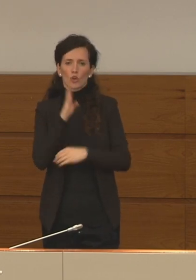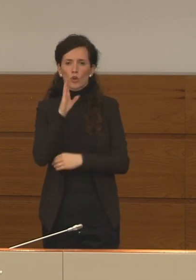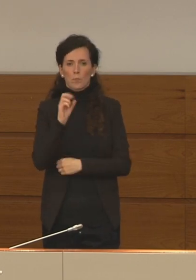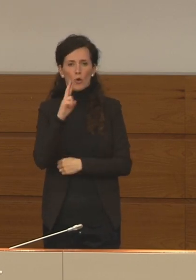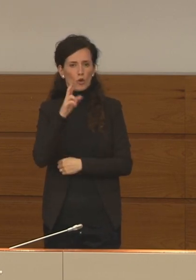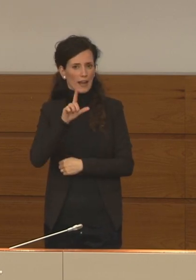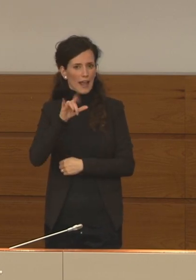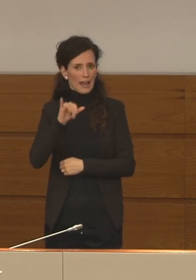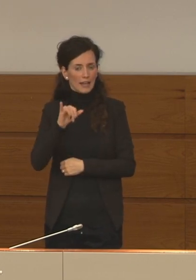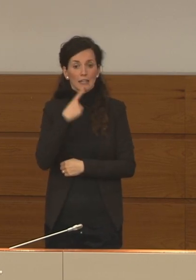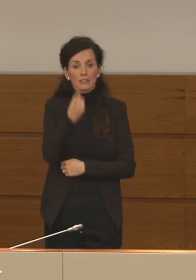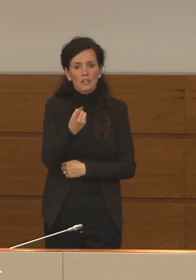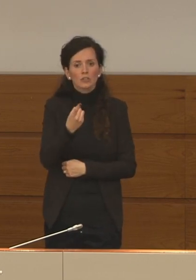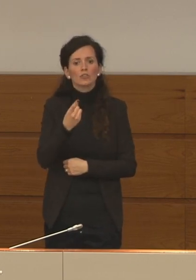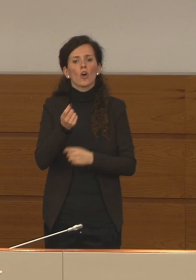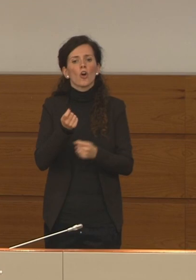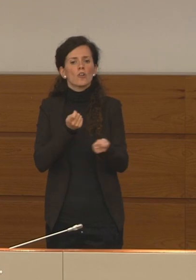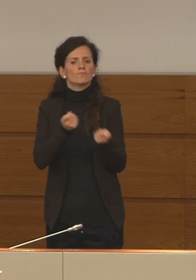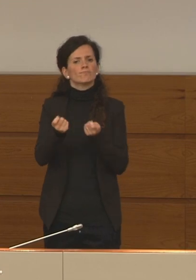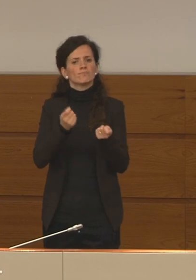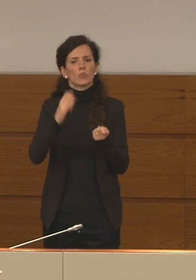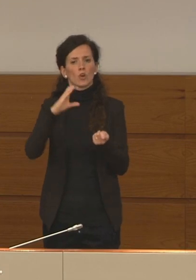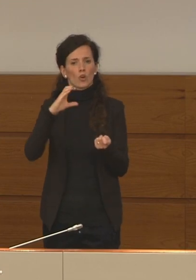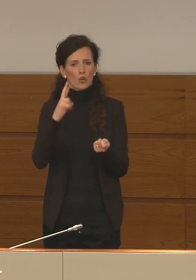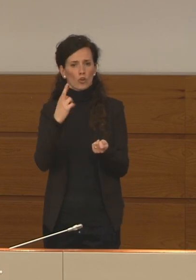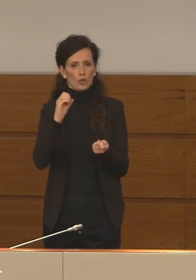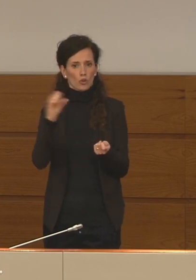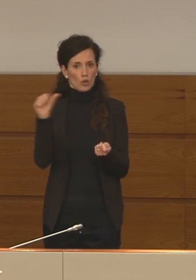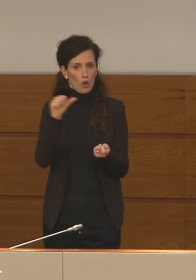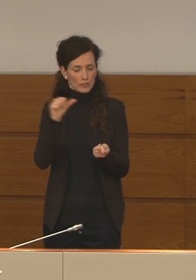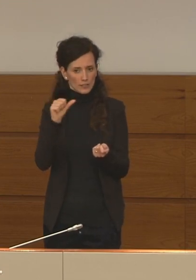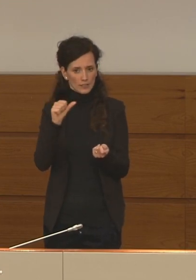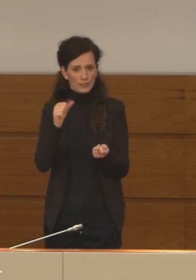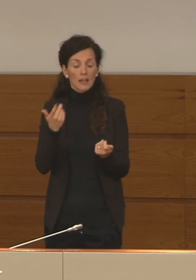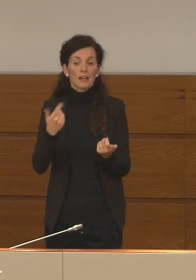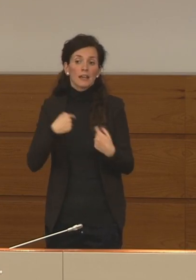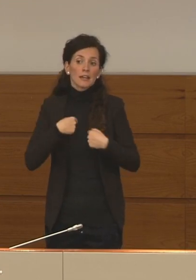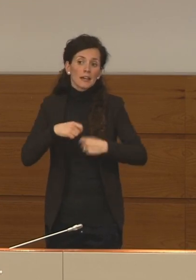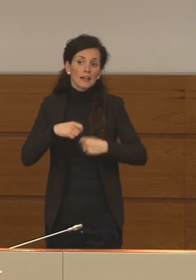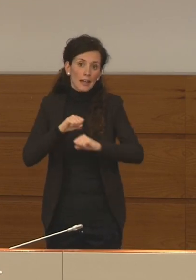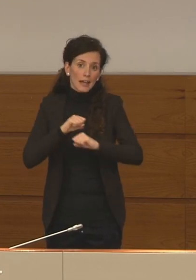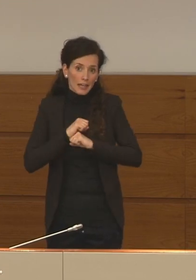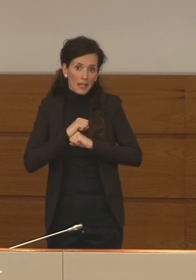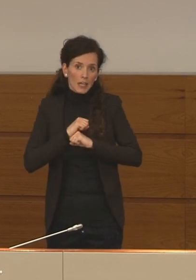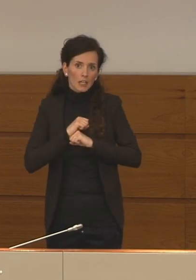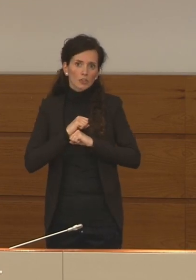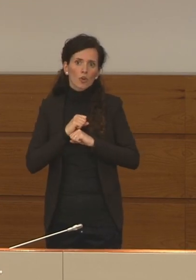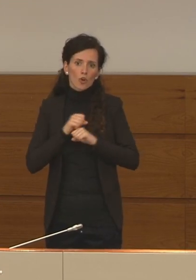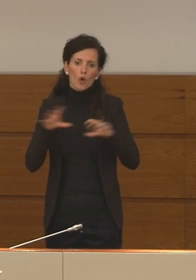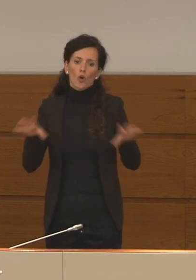del sistema CROSS e credo che sia in corso di attivazione